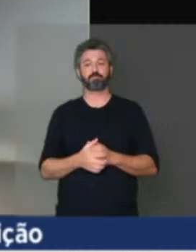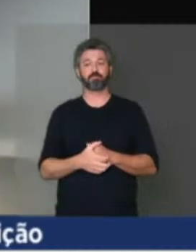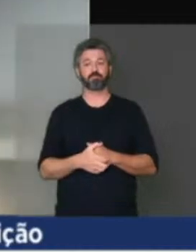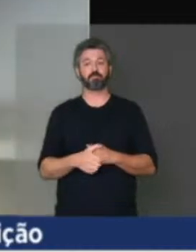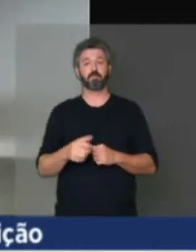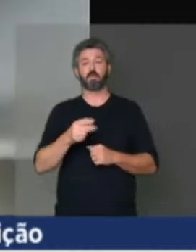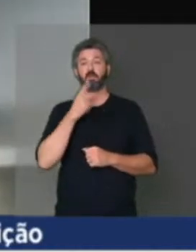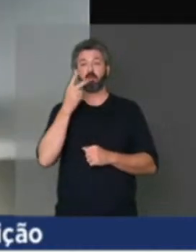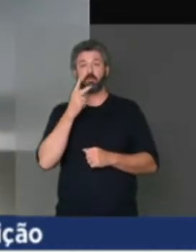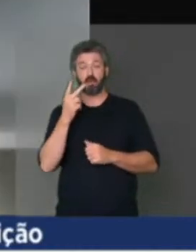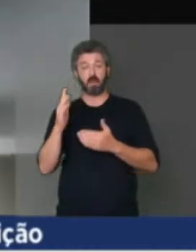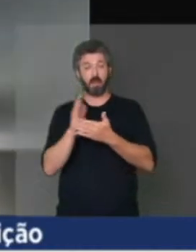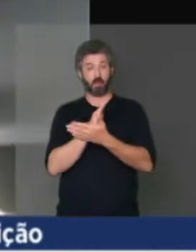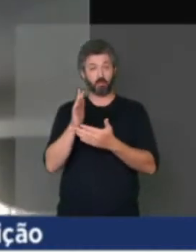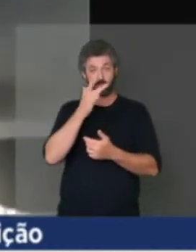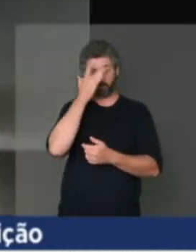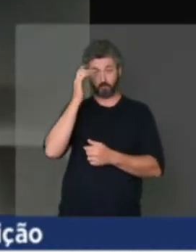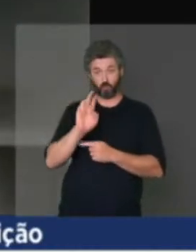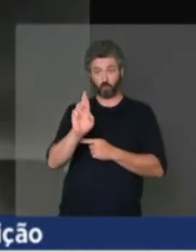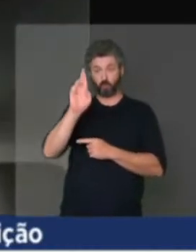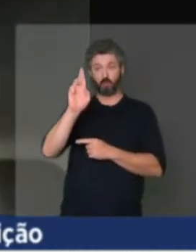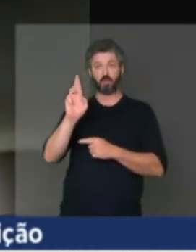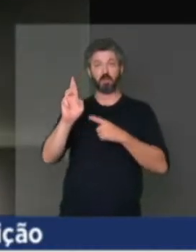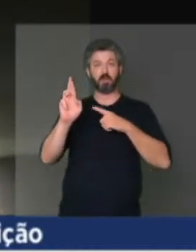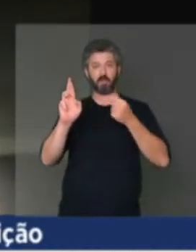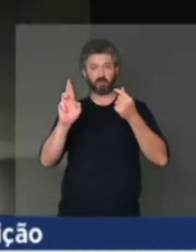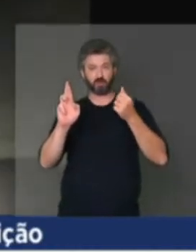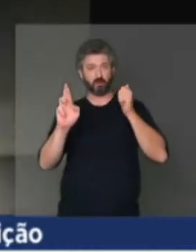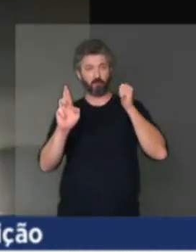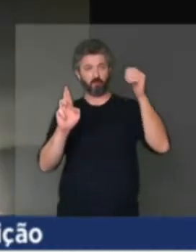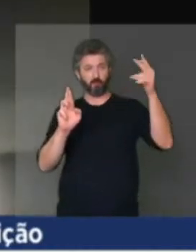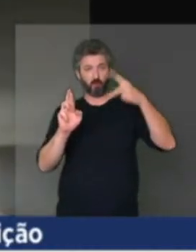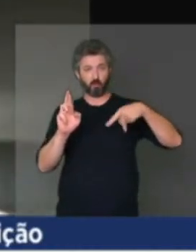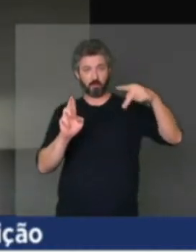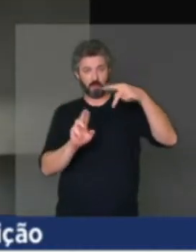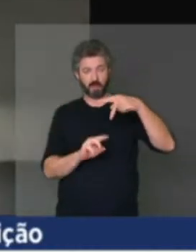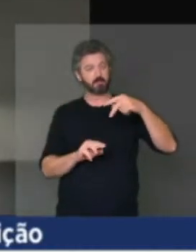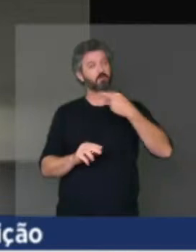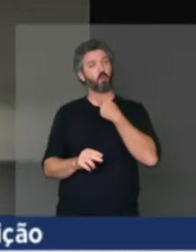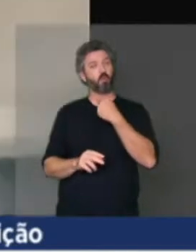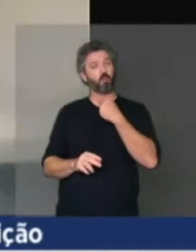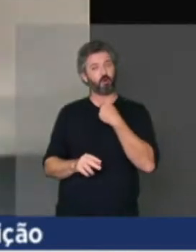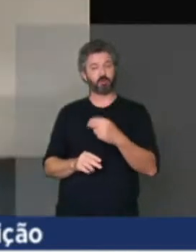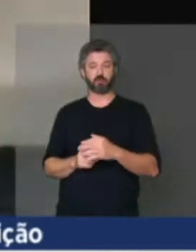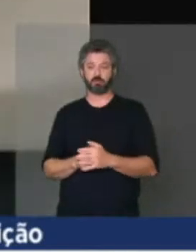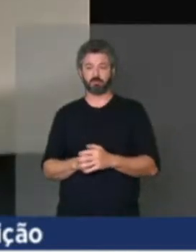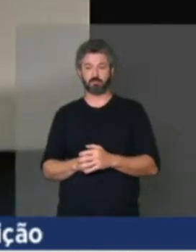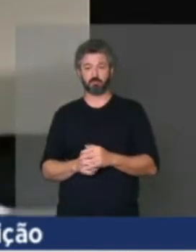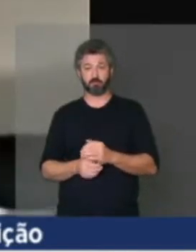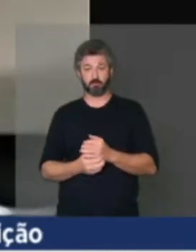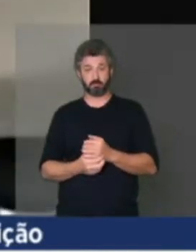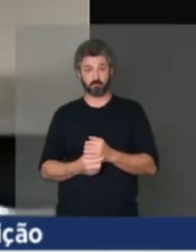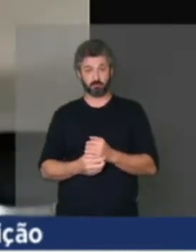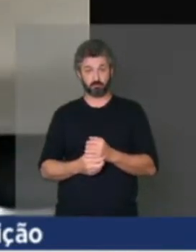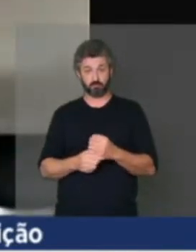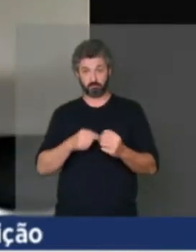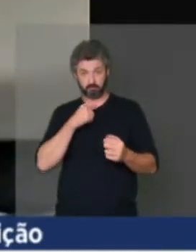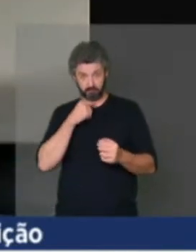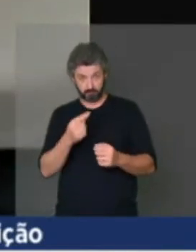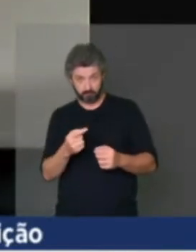TENHAM RECURSOS NO EXTERIOR. NÃO SENDO ALCANÇADAS PELAS CONSEQUÊNCIAS NEGATIVAS DE SUA PRÓPRIA GESTÃO, É FUNDAMENTAL PORTANTO QUE O